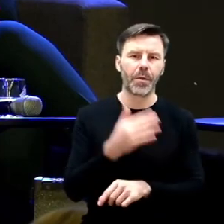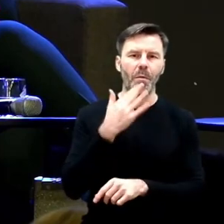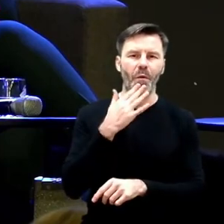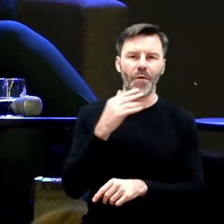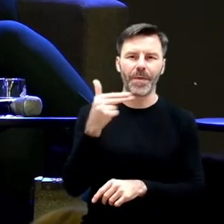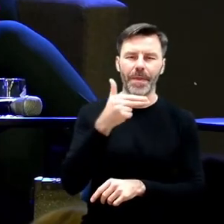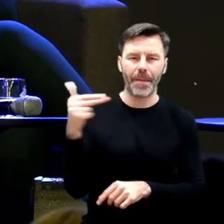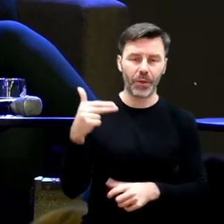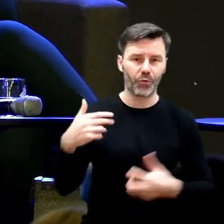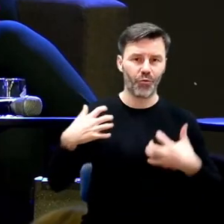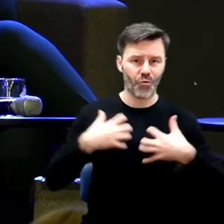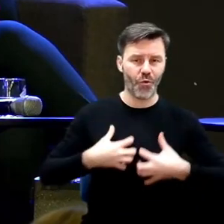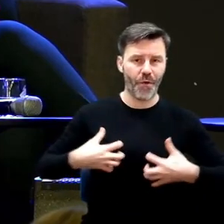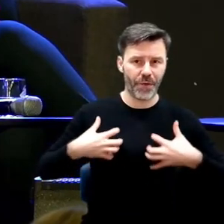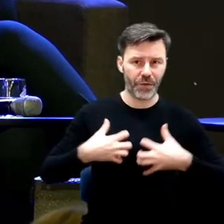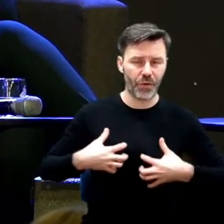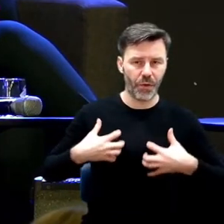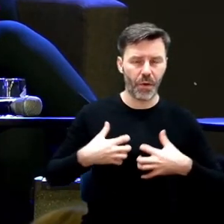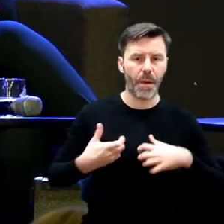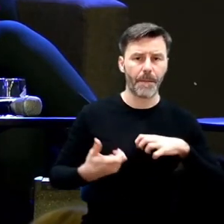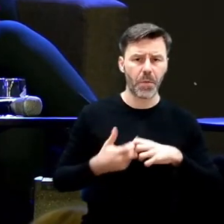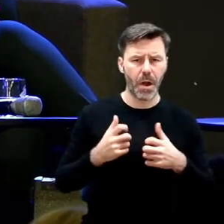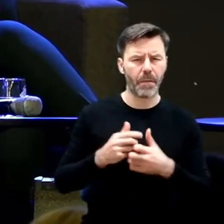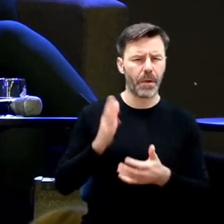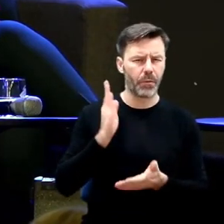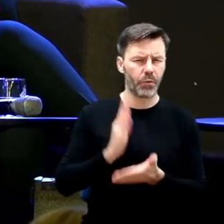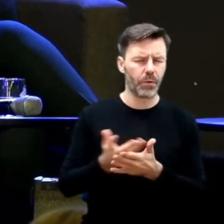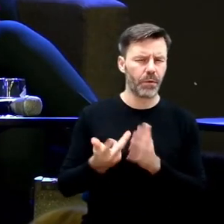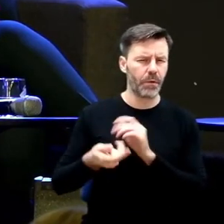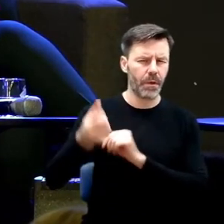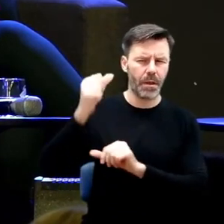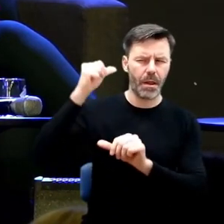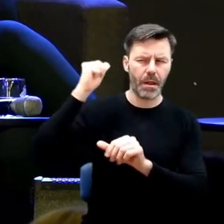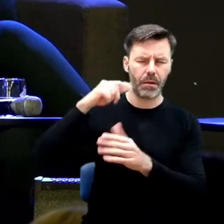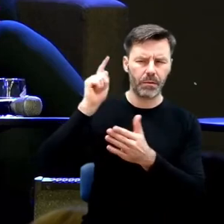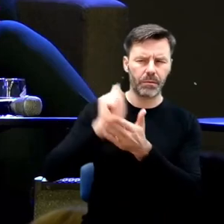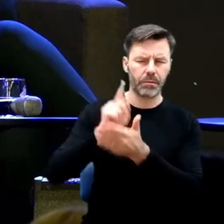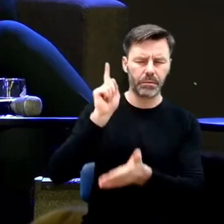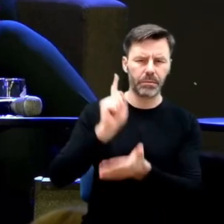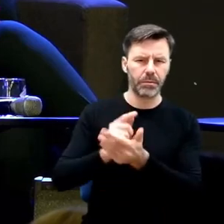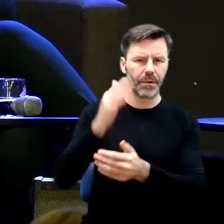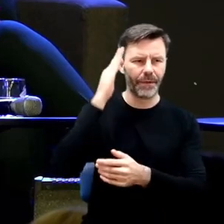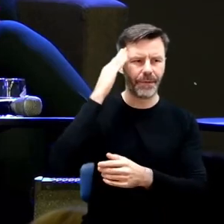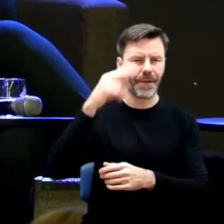Z tymi problemami sobie poradziliśmy już wiele lat temu, zarówno jeżeli chodzi o ochronę wód, powietrza.